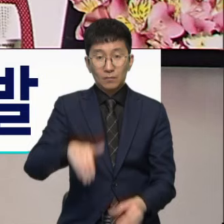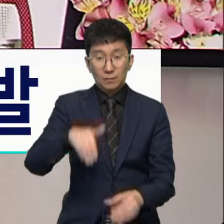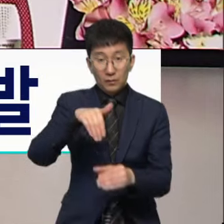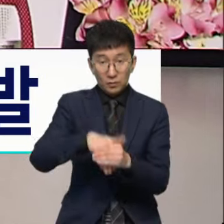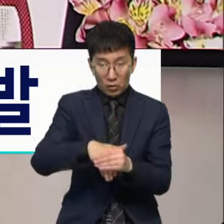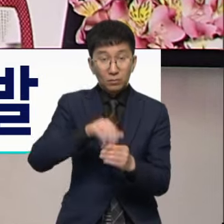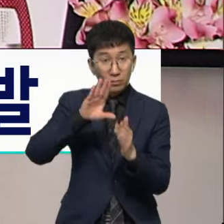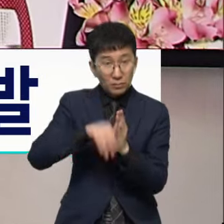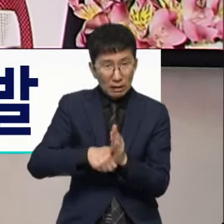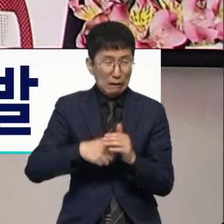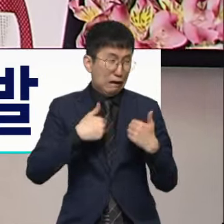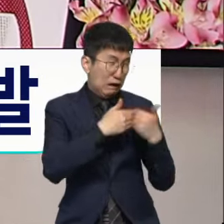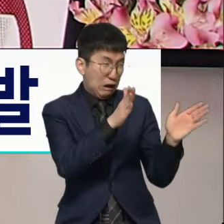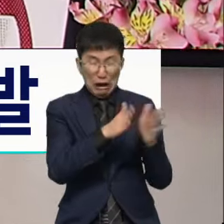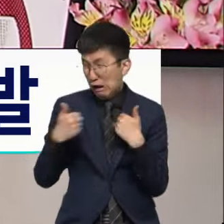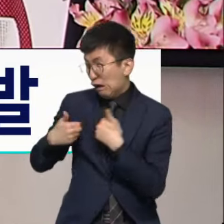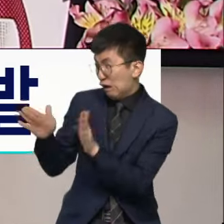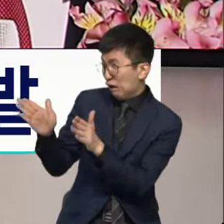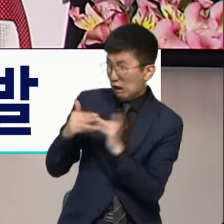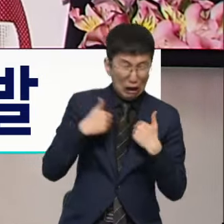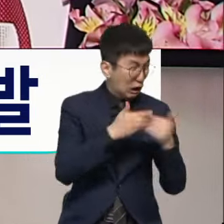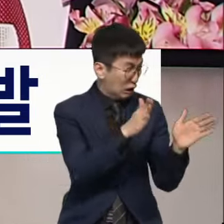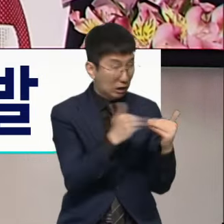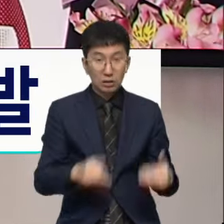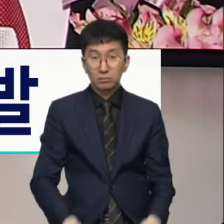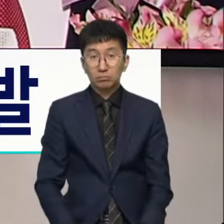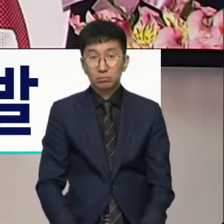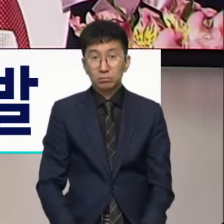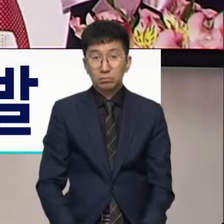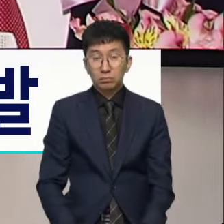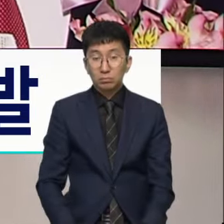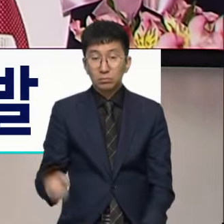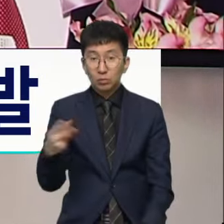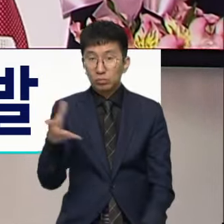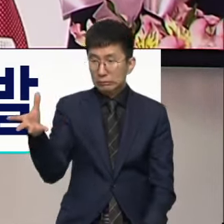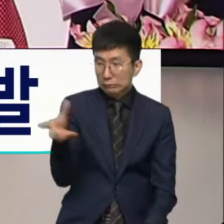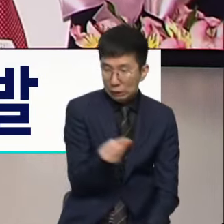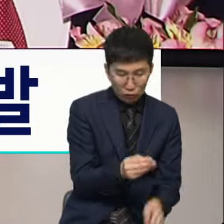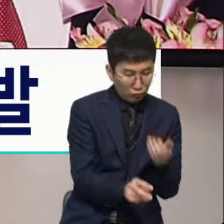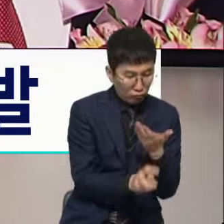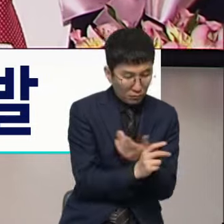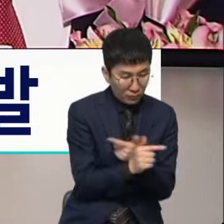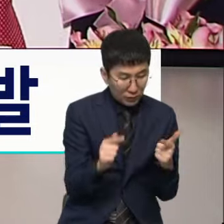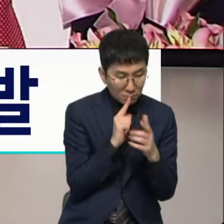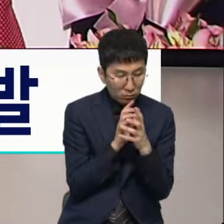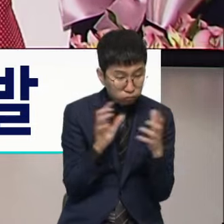(앵커) 선거 과정에서 각종 막말과 편법 대출 의혹으로 논란이 됐던 후보들도 줄줄이 당선됐는데요.